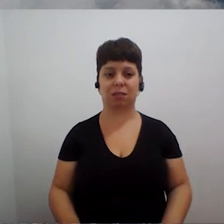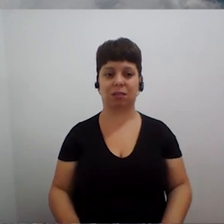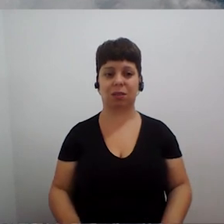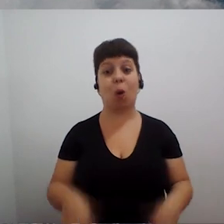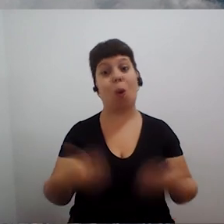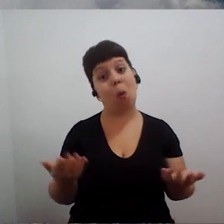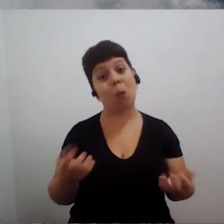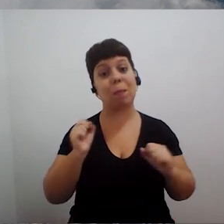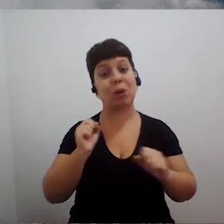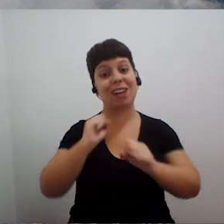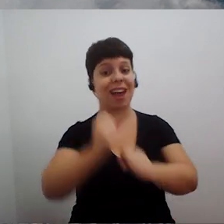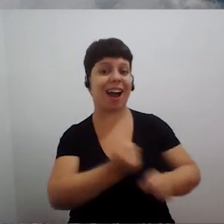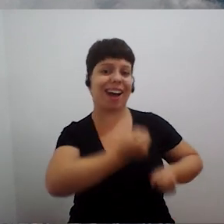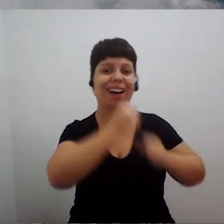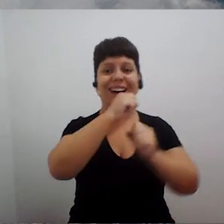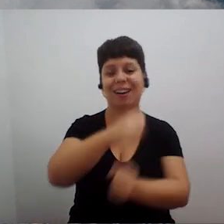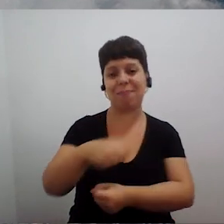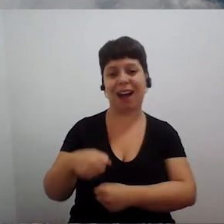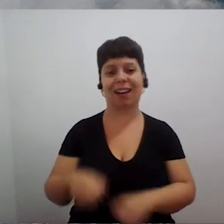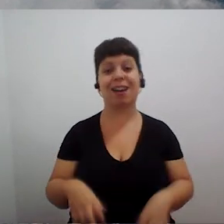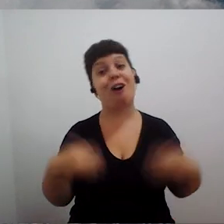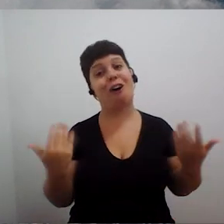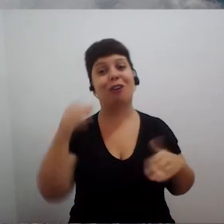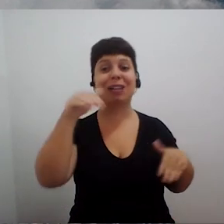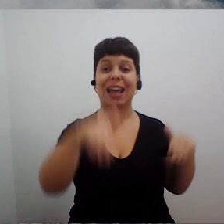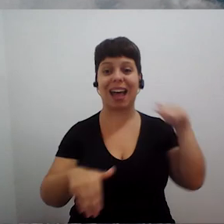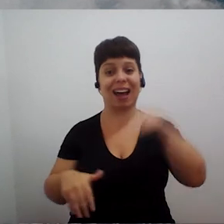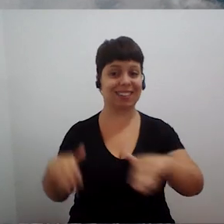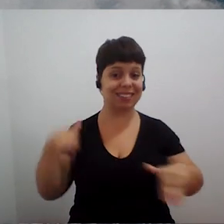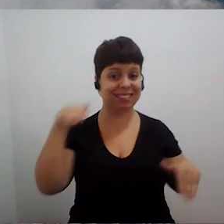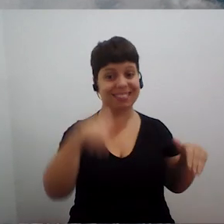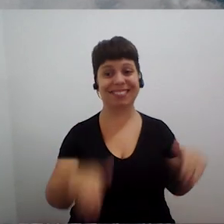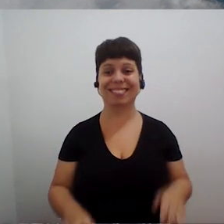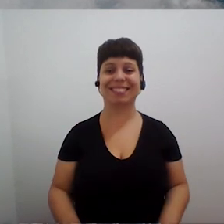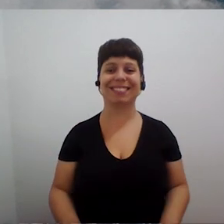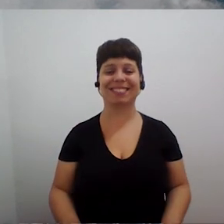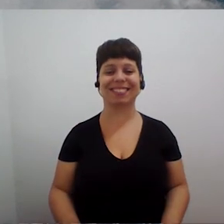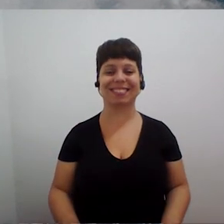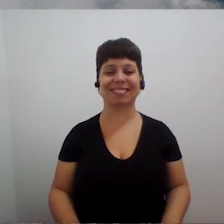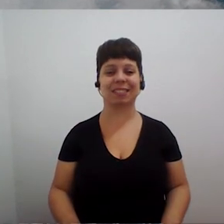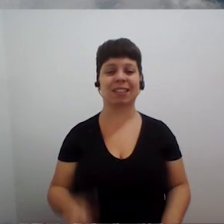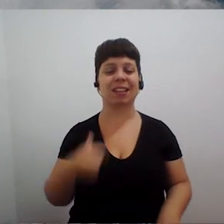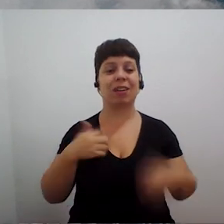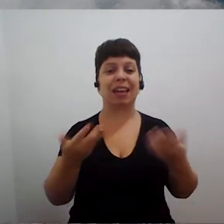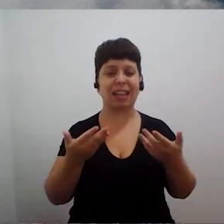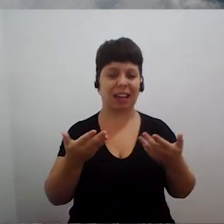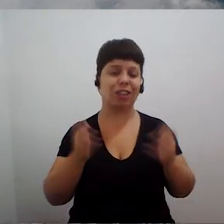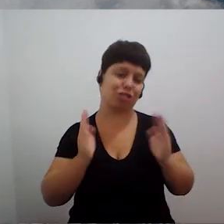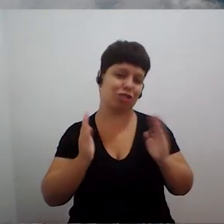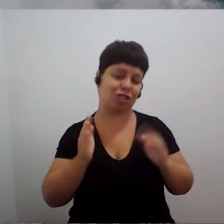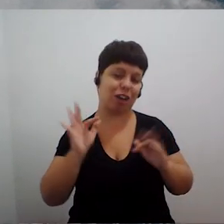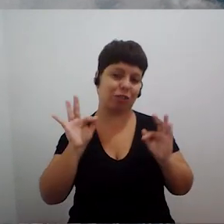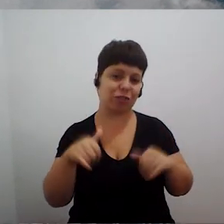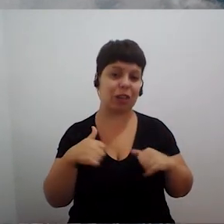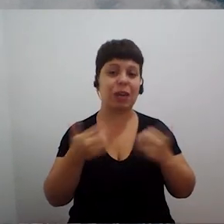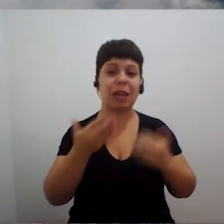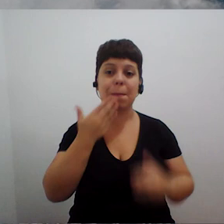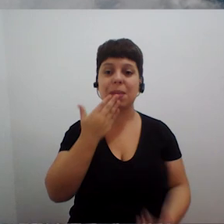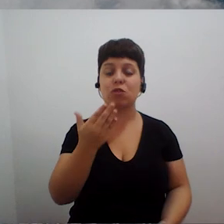remar né, no oceano ou nadar né e eu queria agora já finalizando eu queria